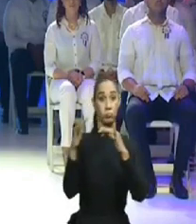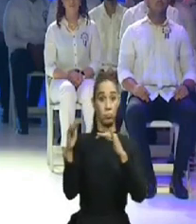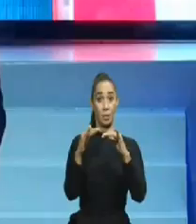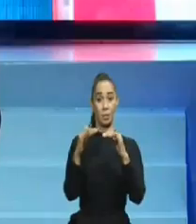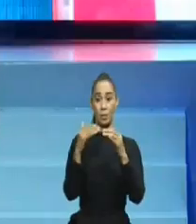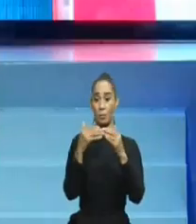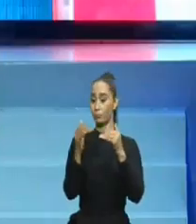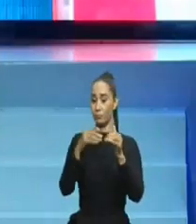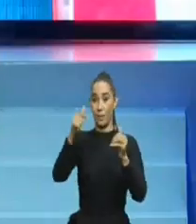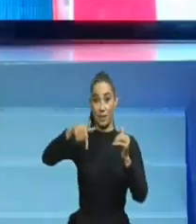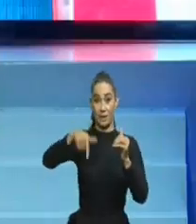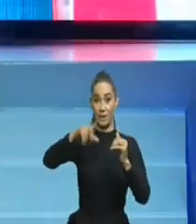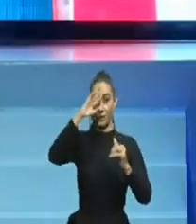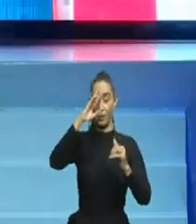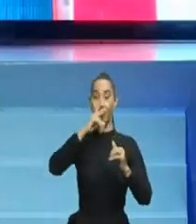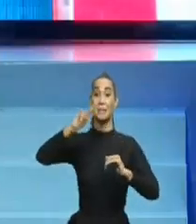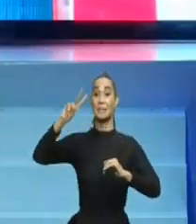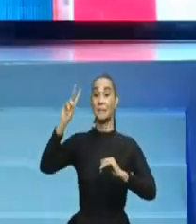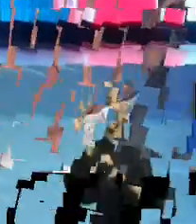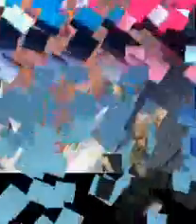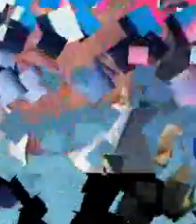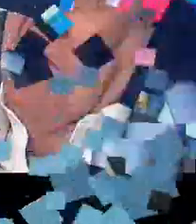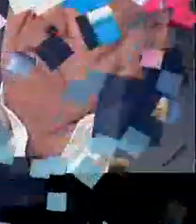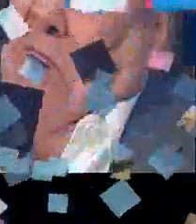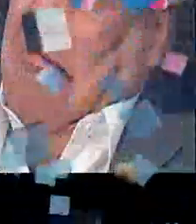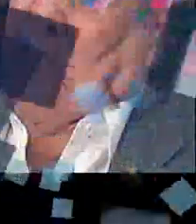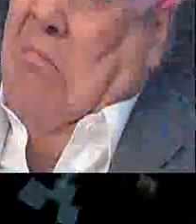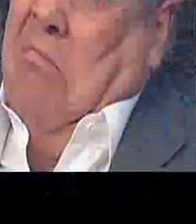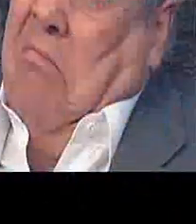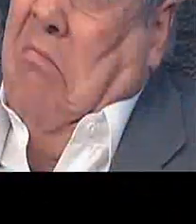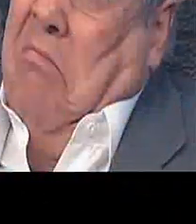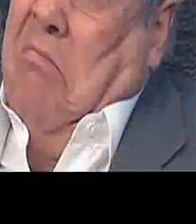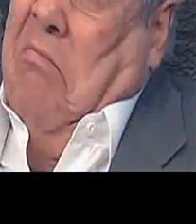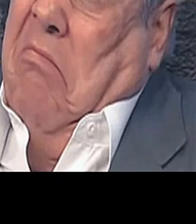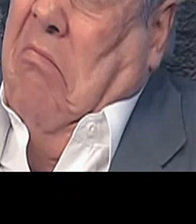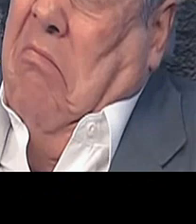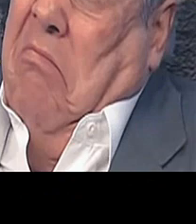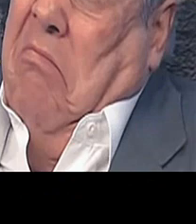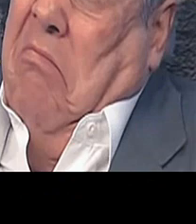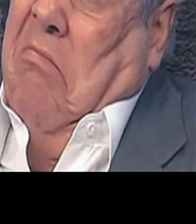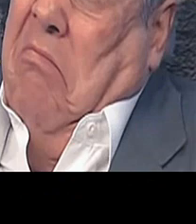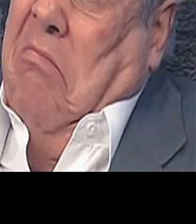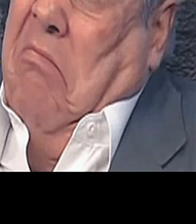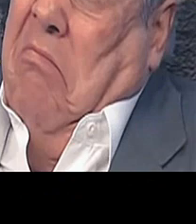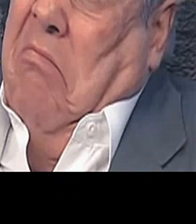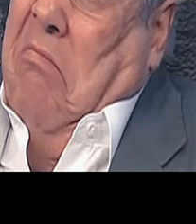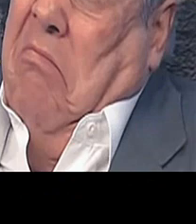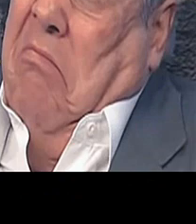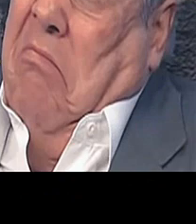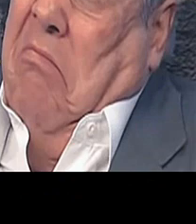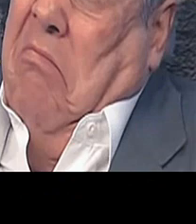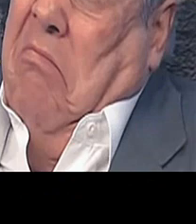convertido en orates crónicos, es decir, “locos rasos”, como se dice popularmente